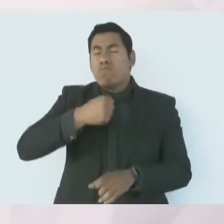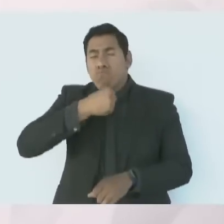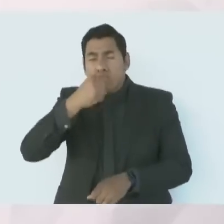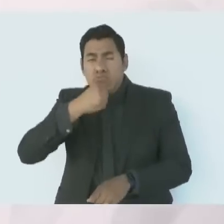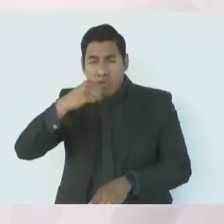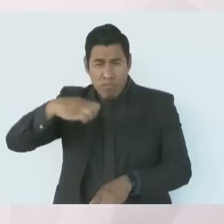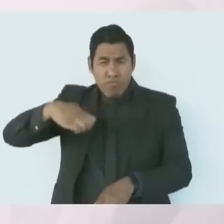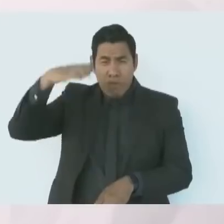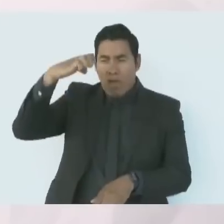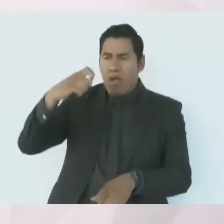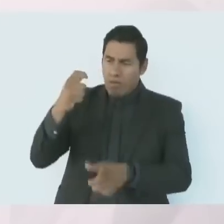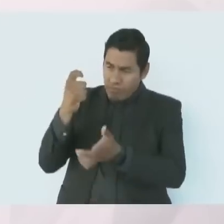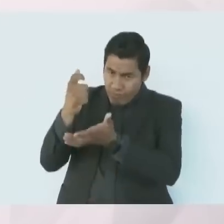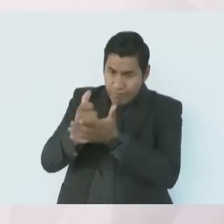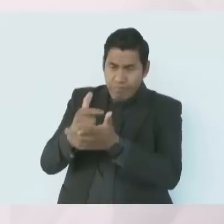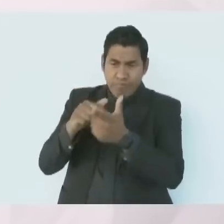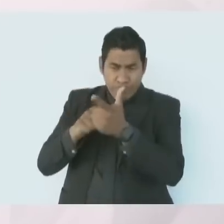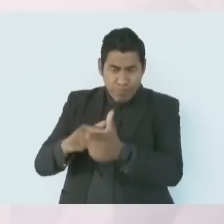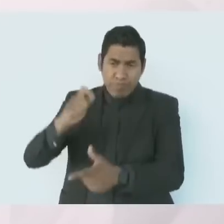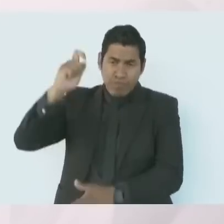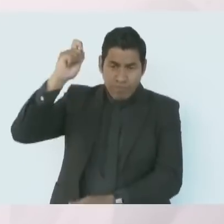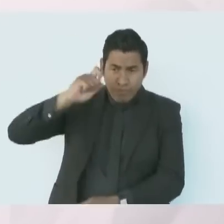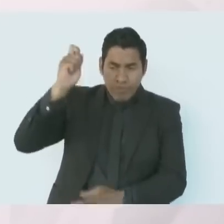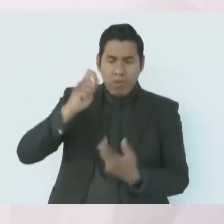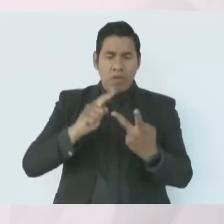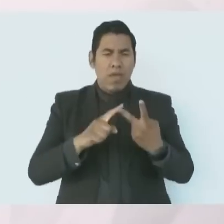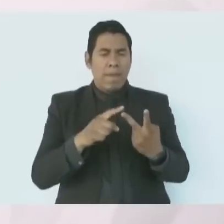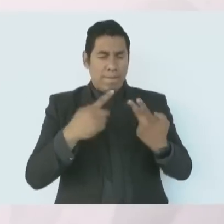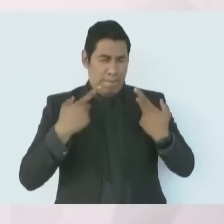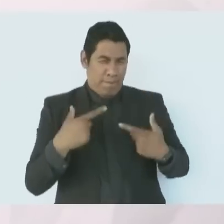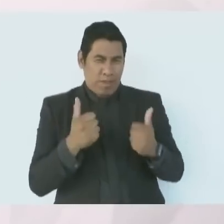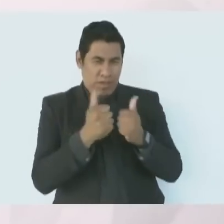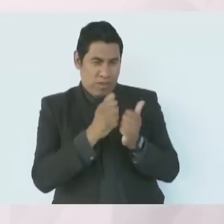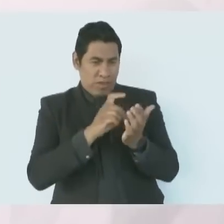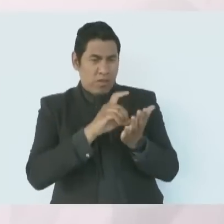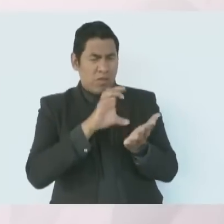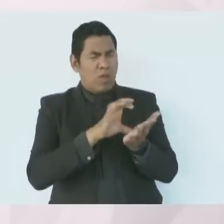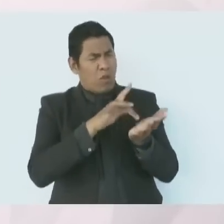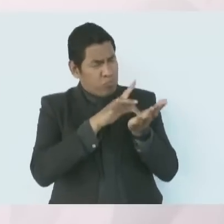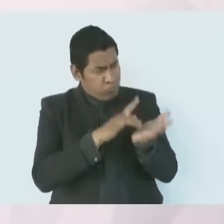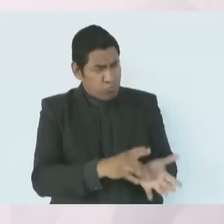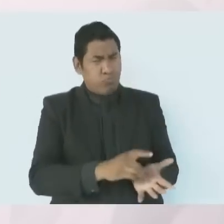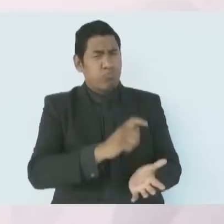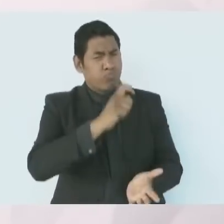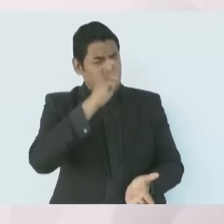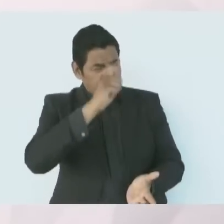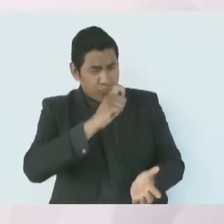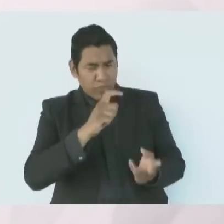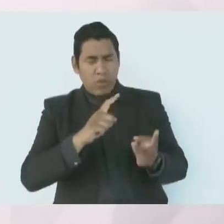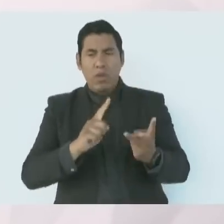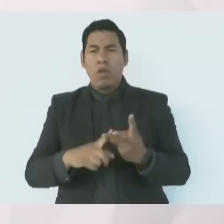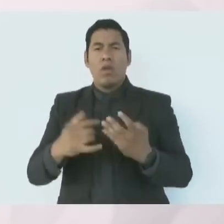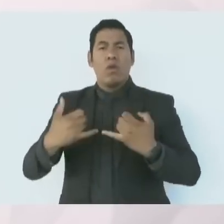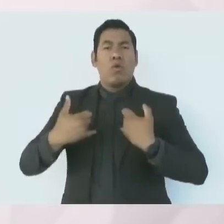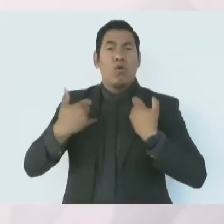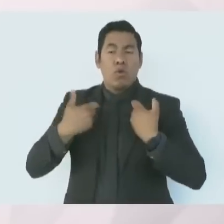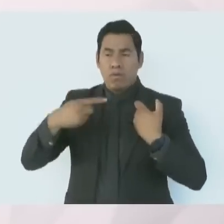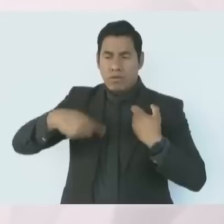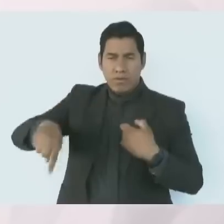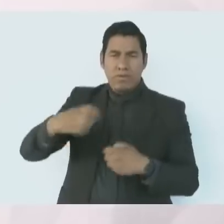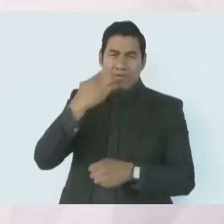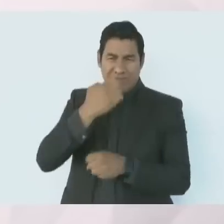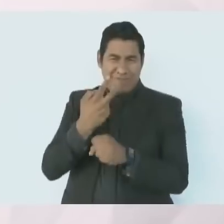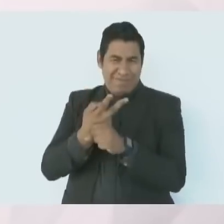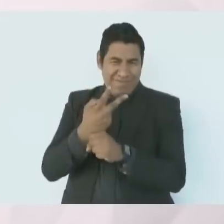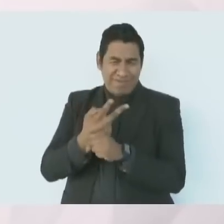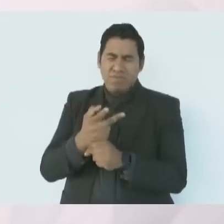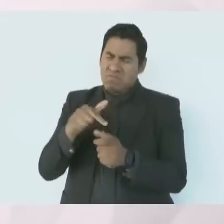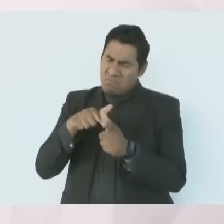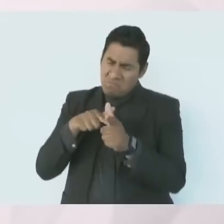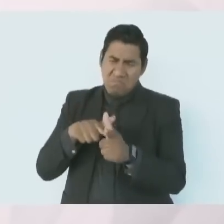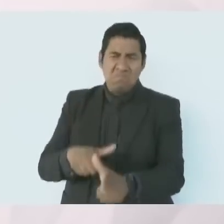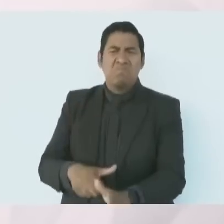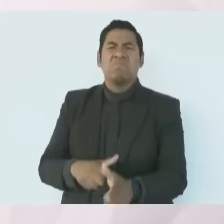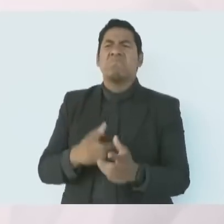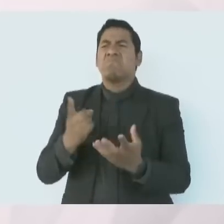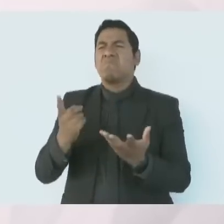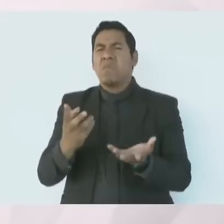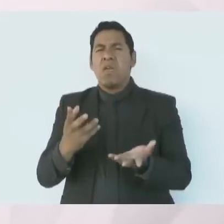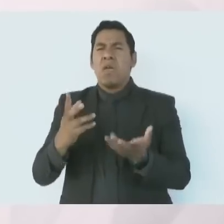el apoyo a personas con discapacidad las becas de jóvenes de preparatoria el apoyo al campo